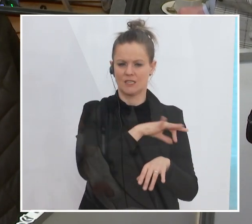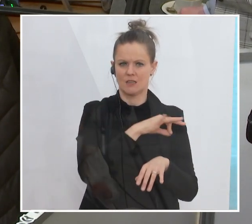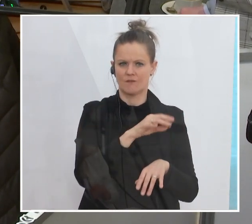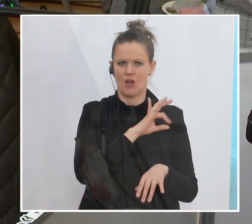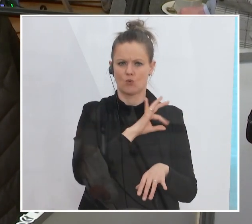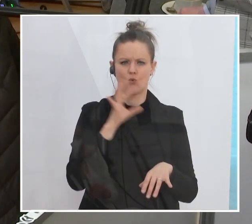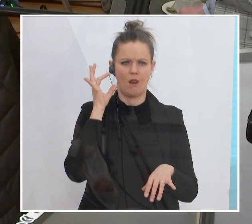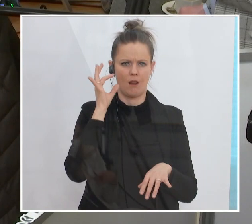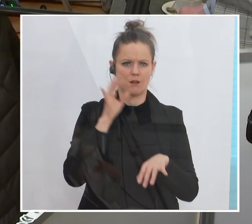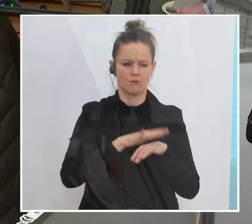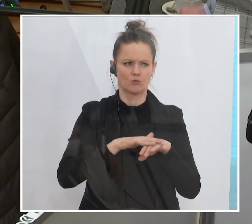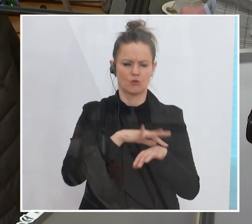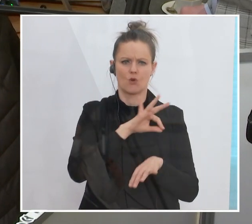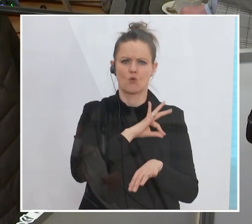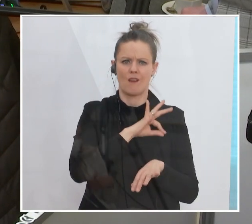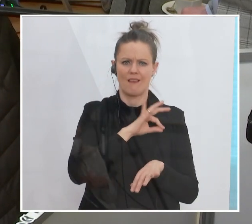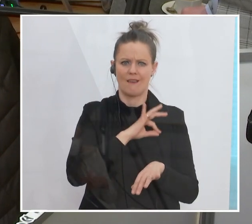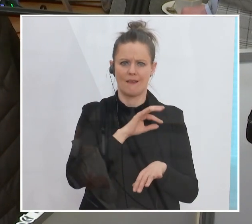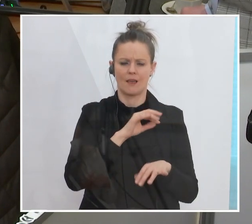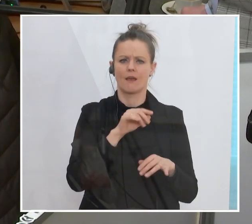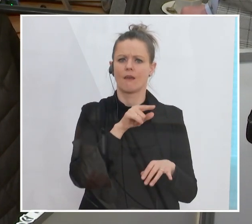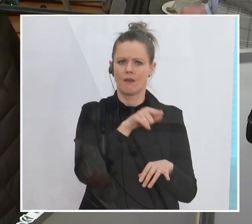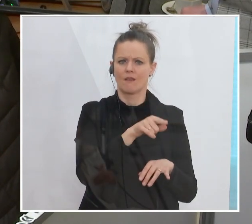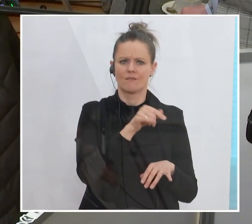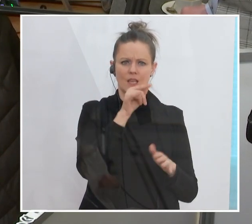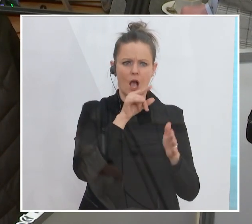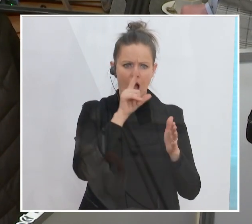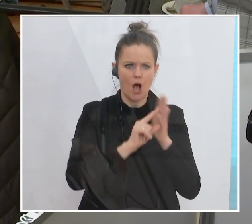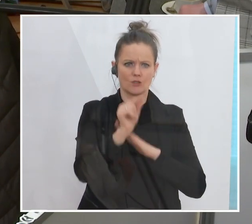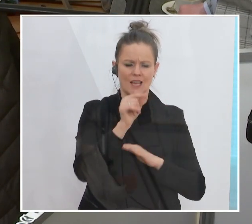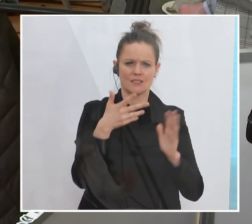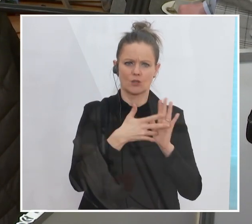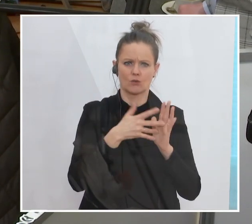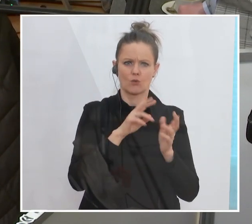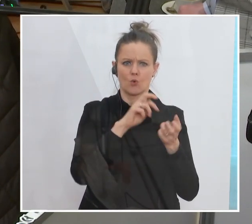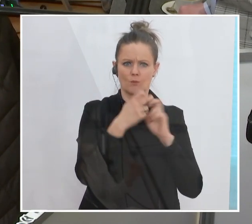Umsetzbarkeit von diesen Ausreisekontrollen. Es gibt jetzt da auch das Gegenteil, viele Gemeinden,